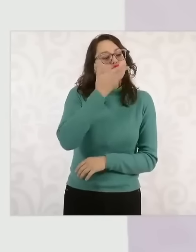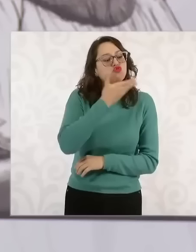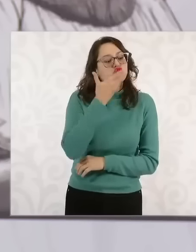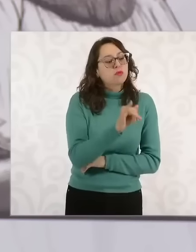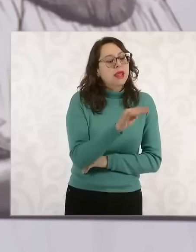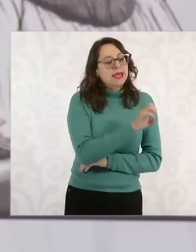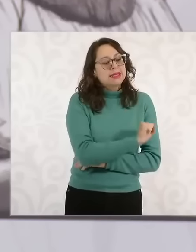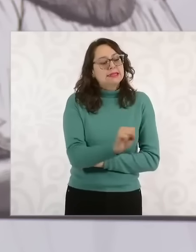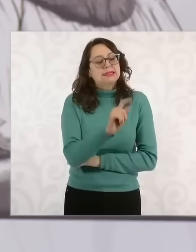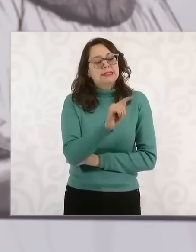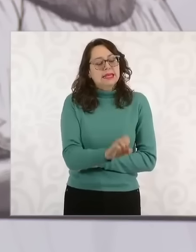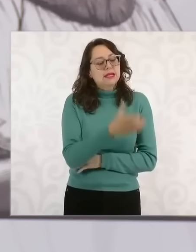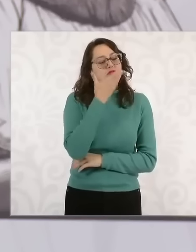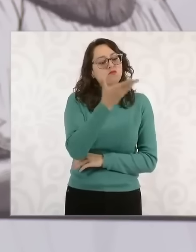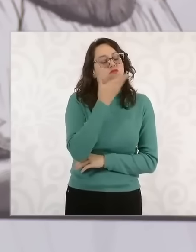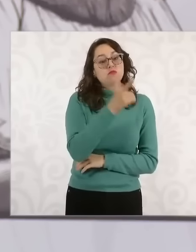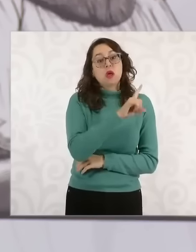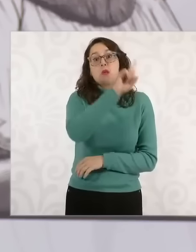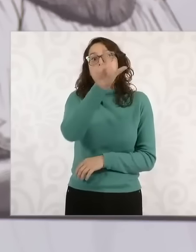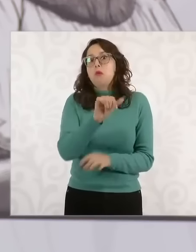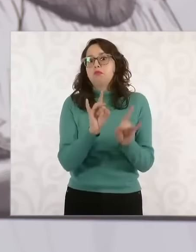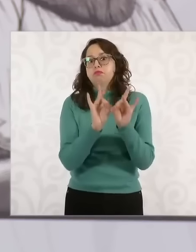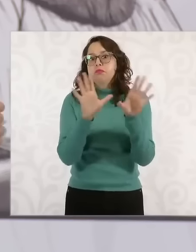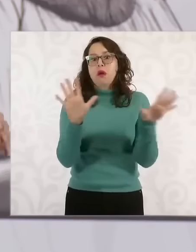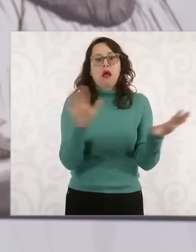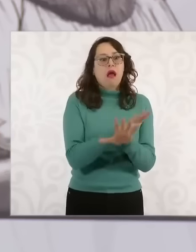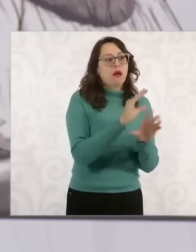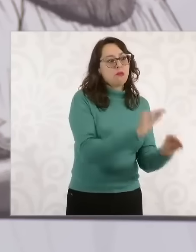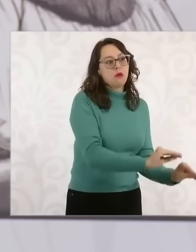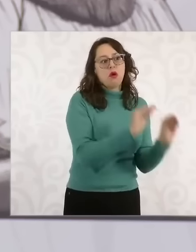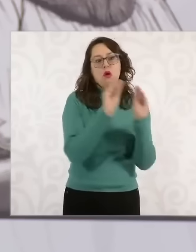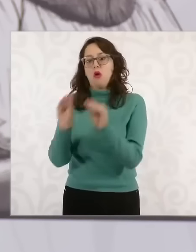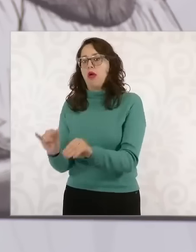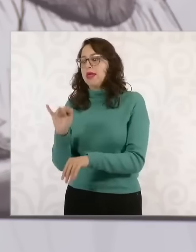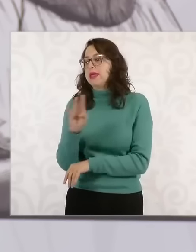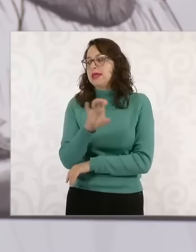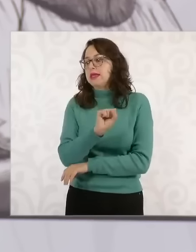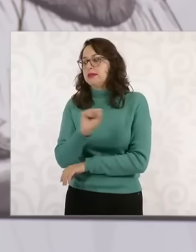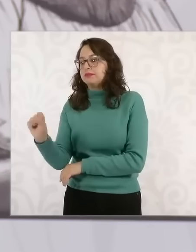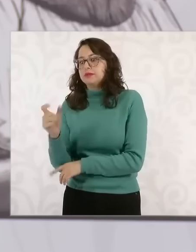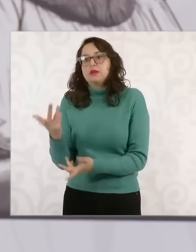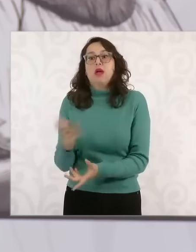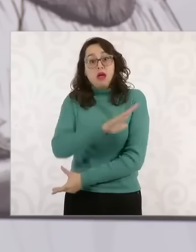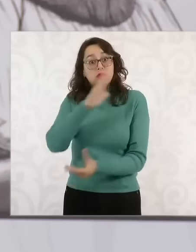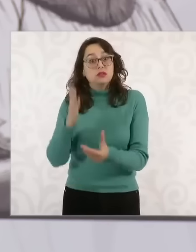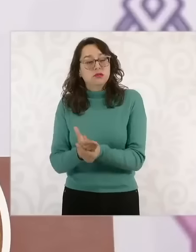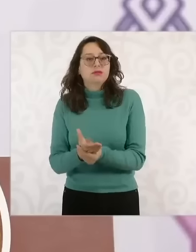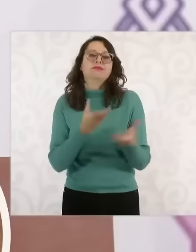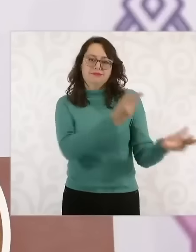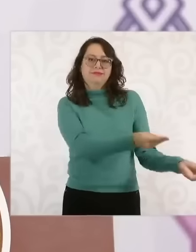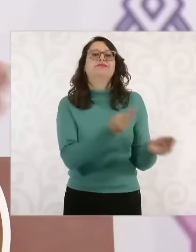IMS, pues evidentemente el médico del IMIS va a requerir la información de la persona. Y además